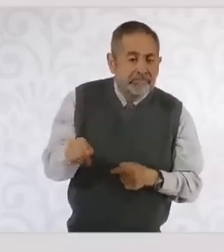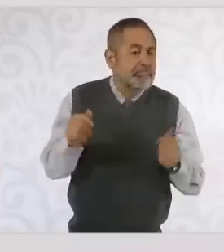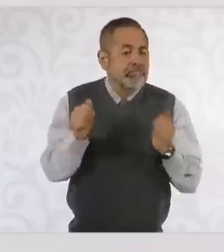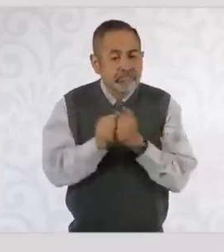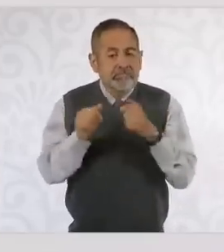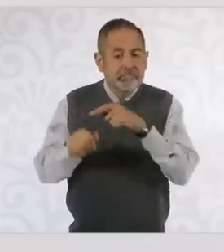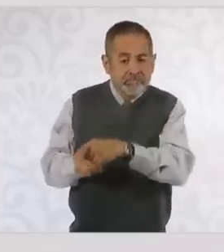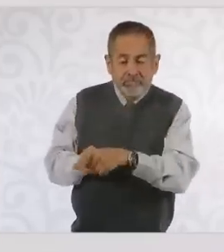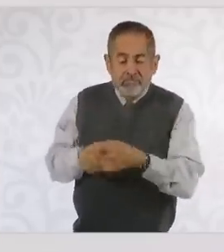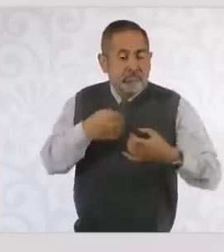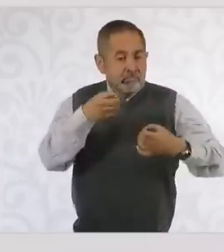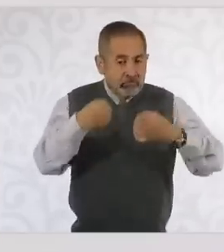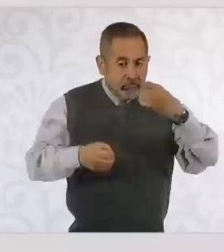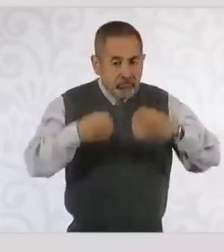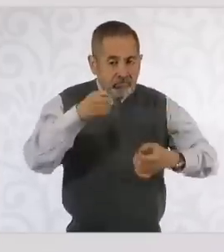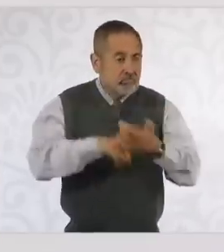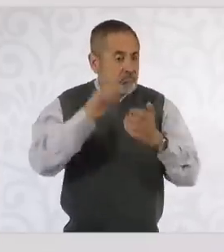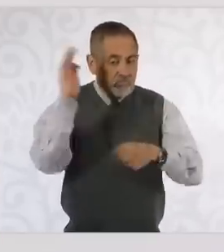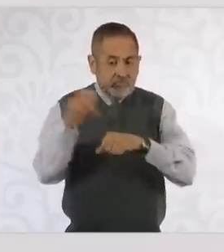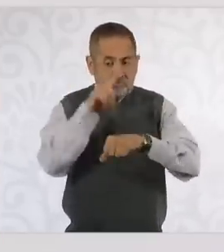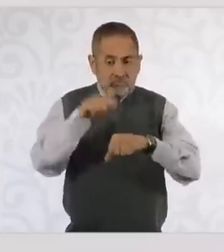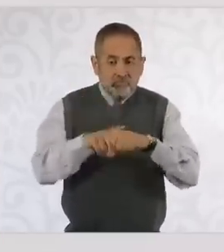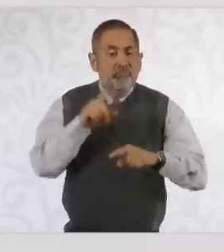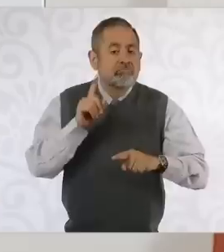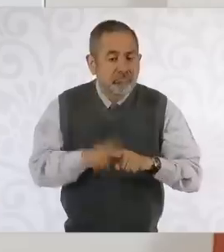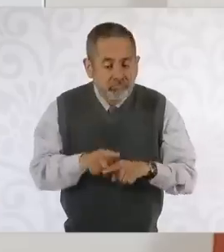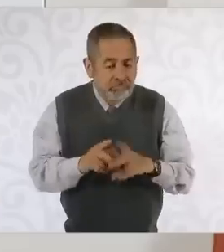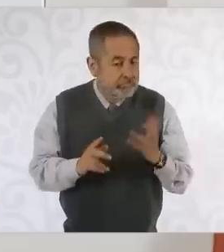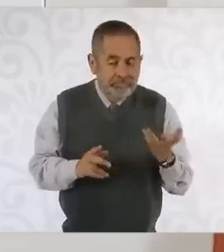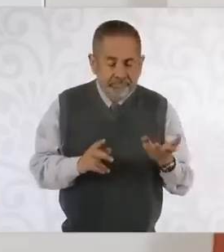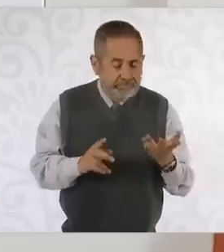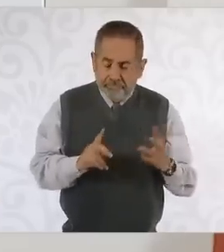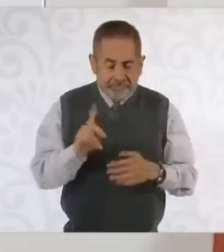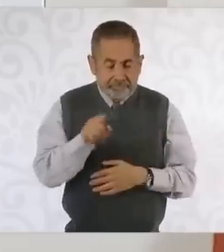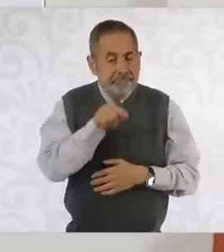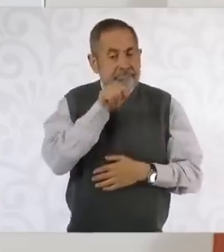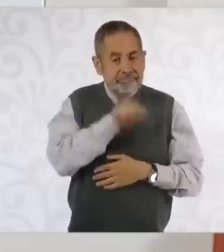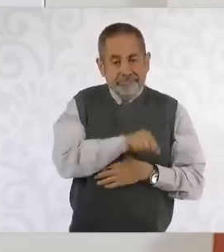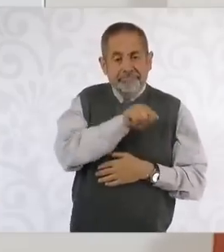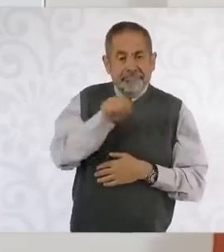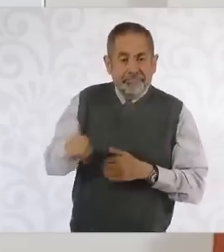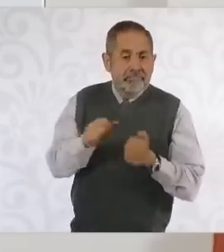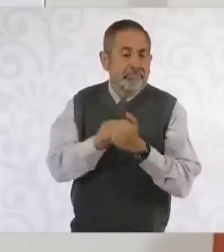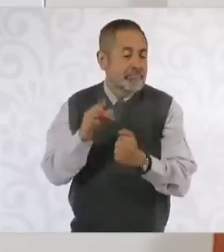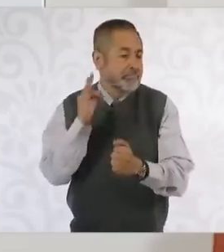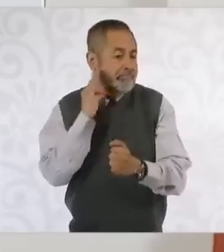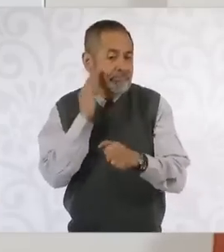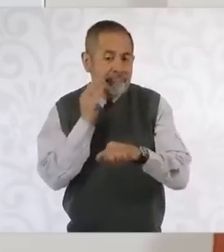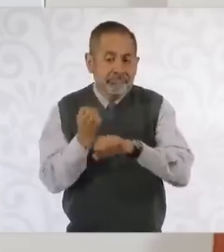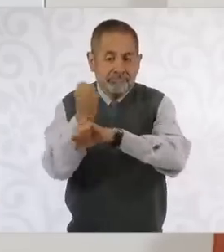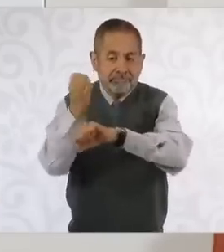son jueces federales sino ahí donde se puede trabajar con fiscalías estatales y tribunales